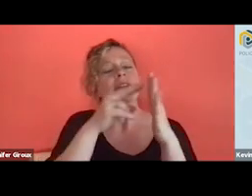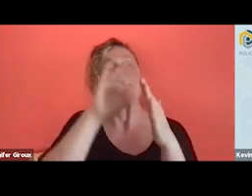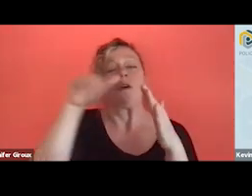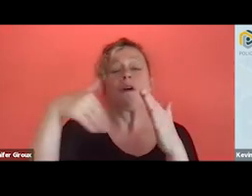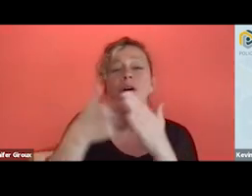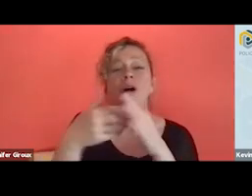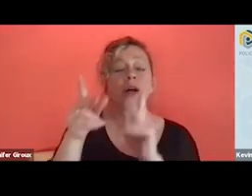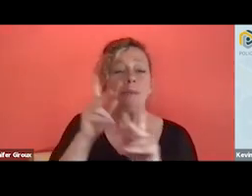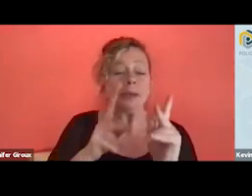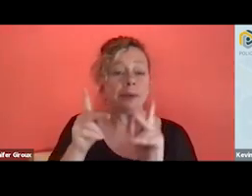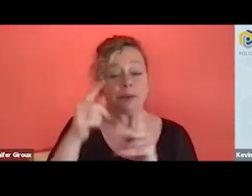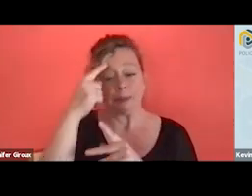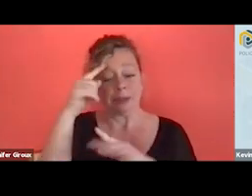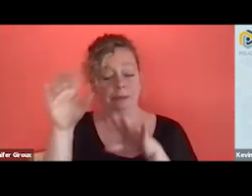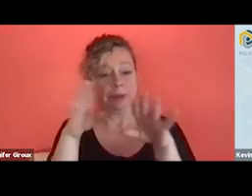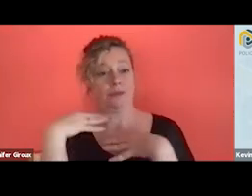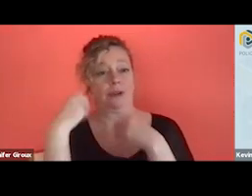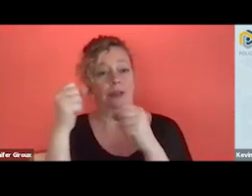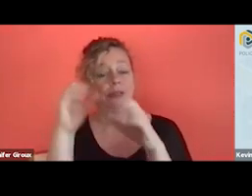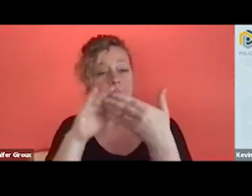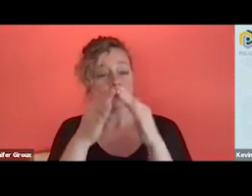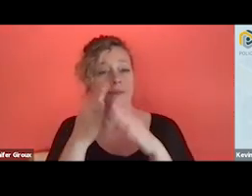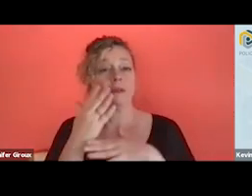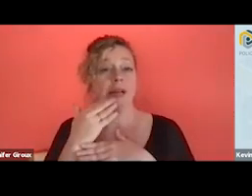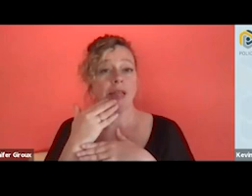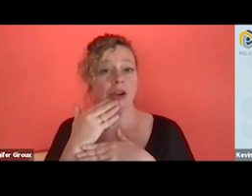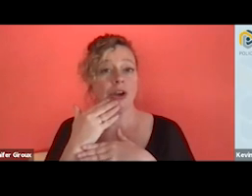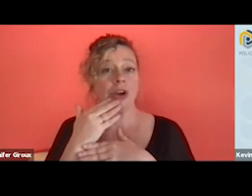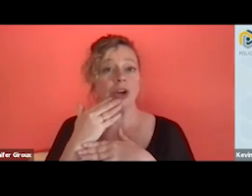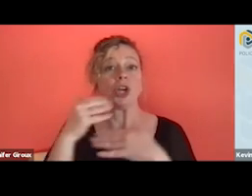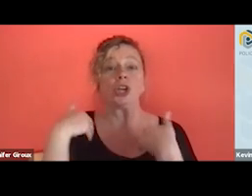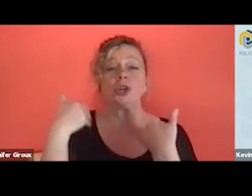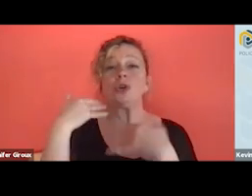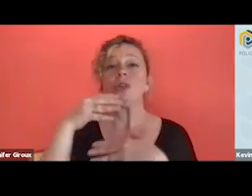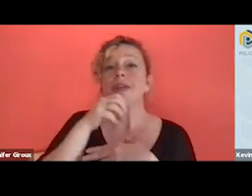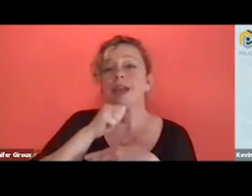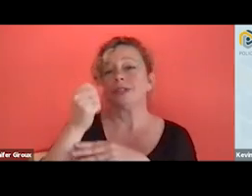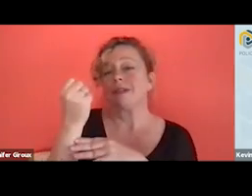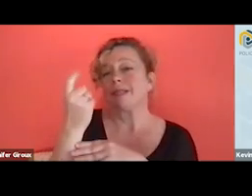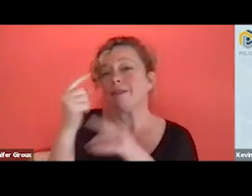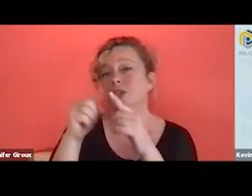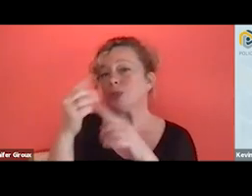la salud mental y conductual en las comunidades de color, los jóvenes de 11 a 17 años